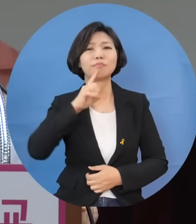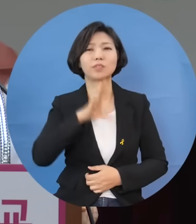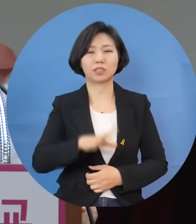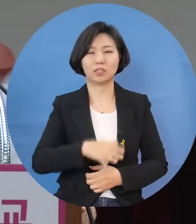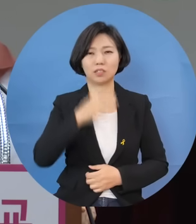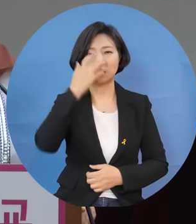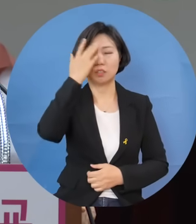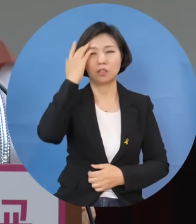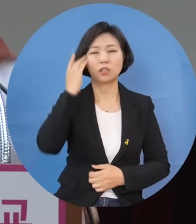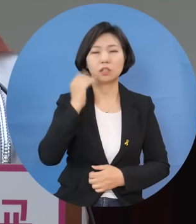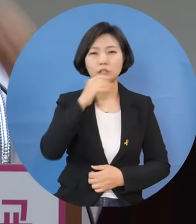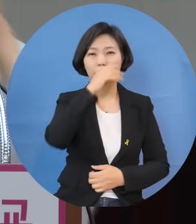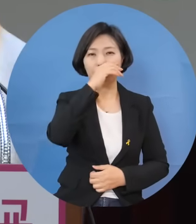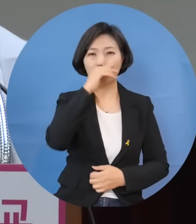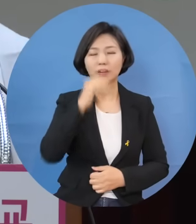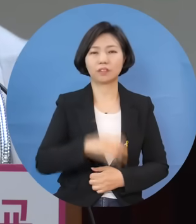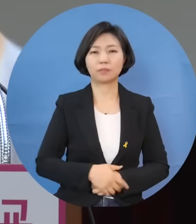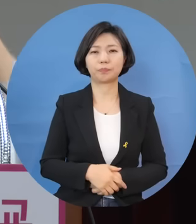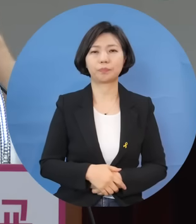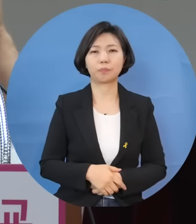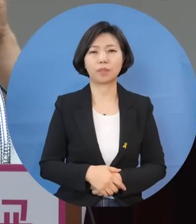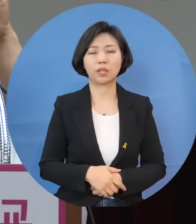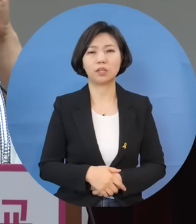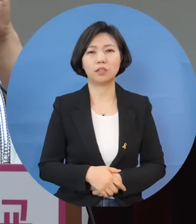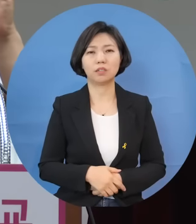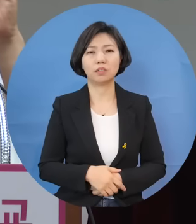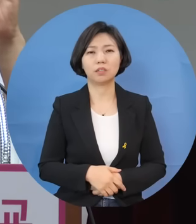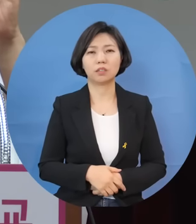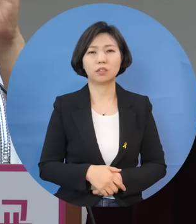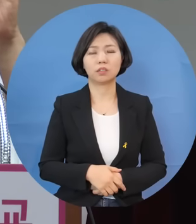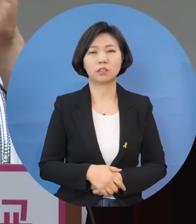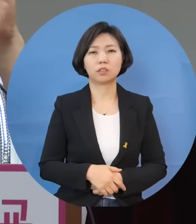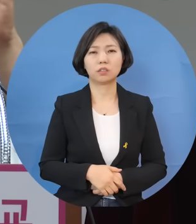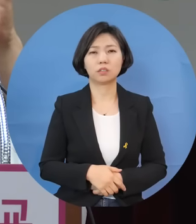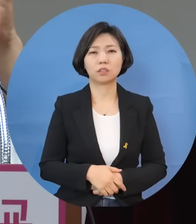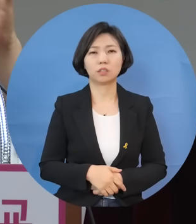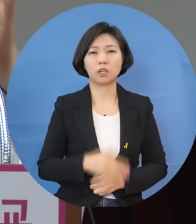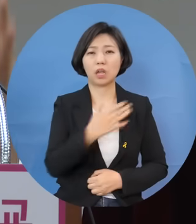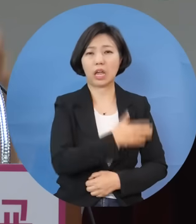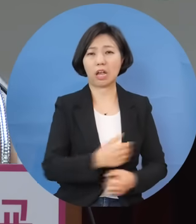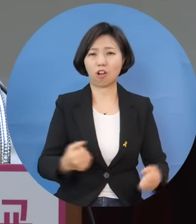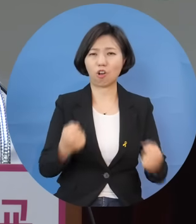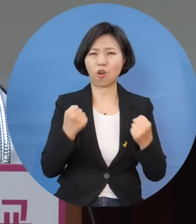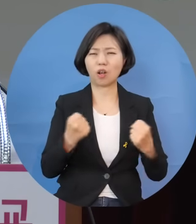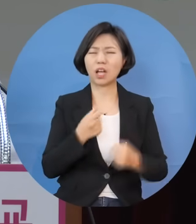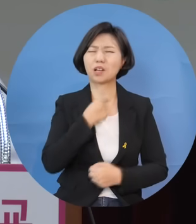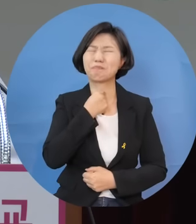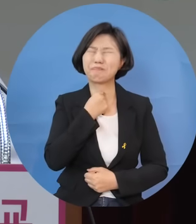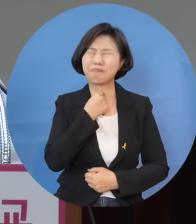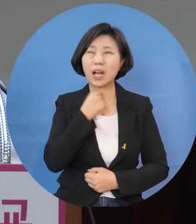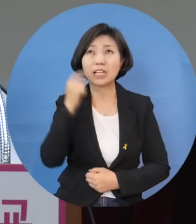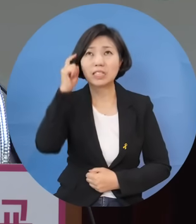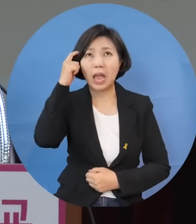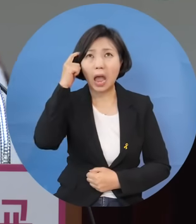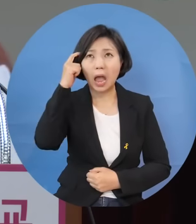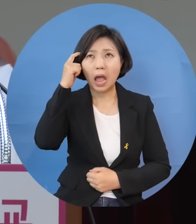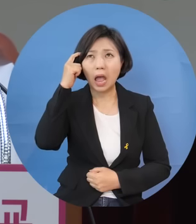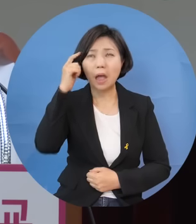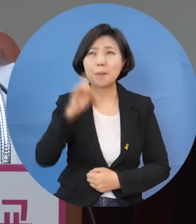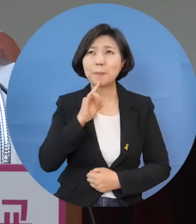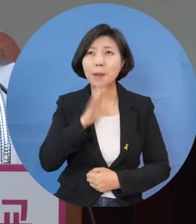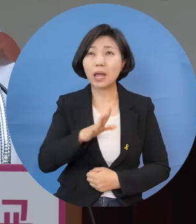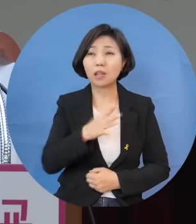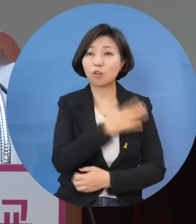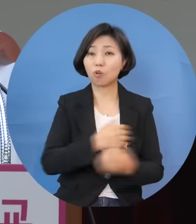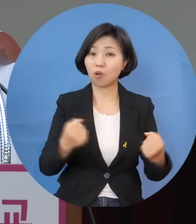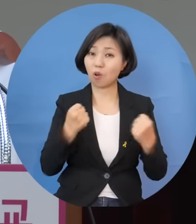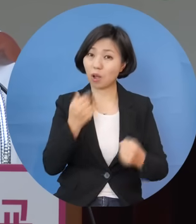그러니까... '건강했으면 좋겠다' 한다고 건강해집니까?